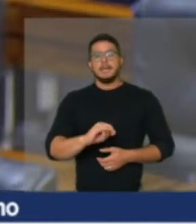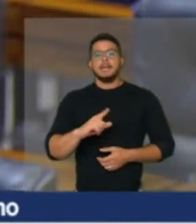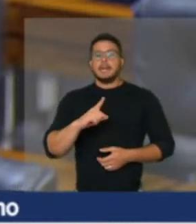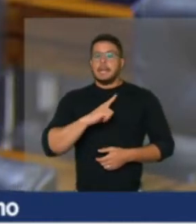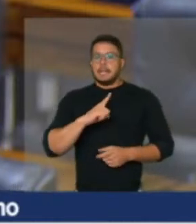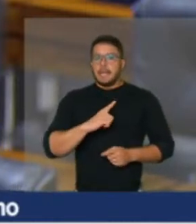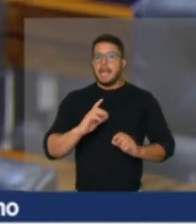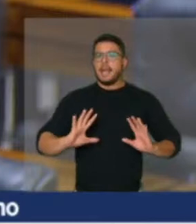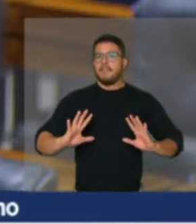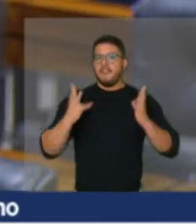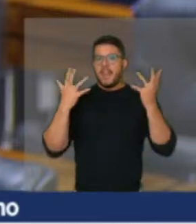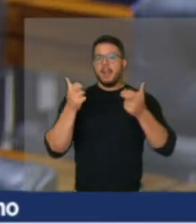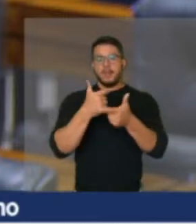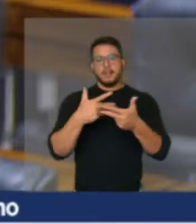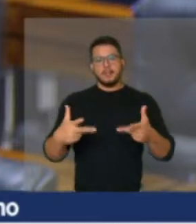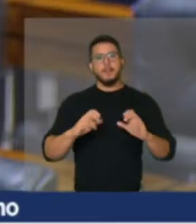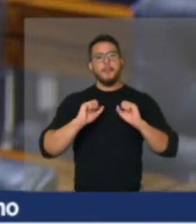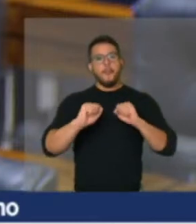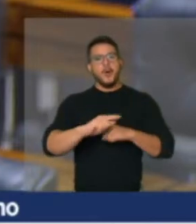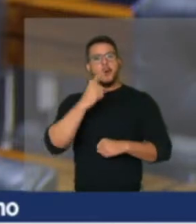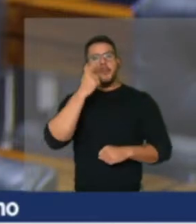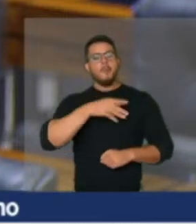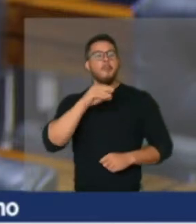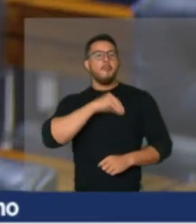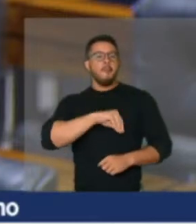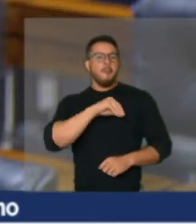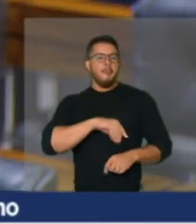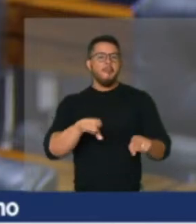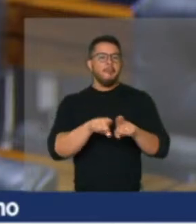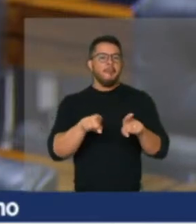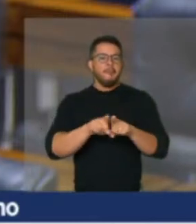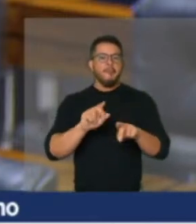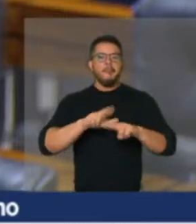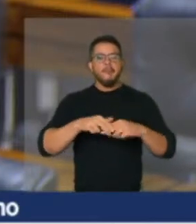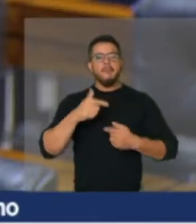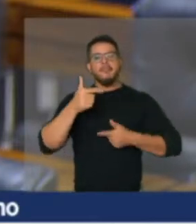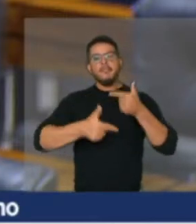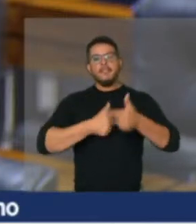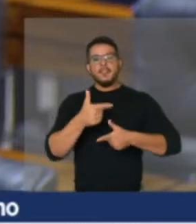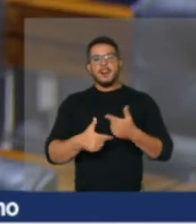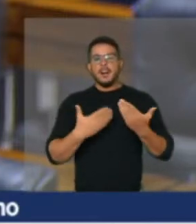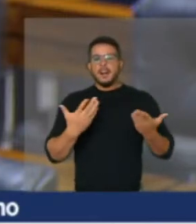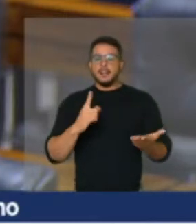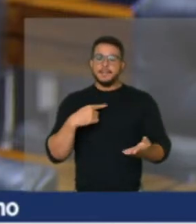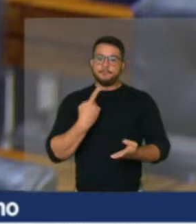FICA AQUI... NOSSA ORIENTAÇÃO JÁ ANTECIPADA, NÉ ? DE NÃO É CONVOCAÇÃO E A DISPOSIÇÃO DE O MINISTRO DE VIR NA PRÓXIMA